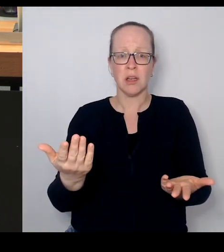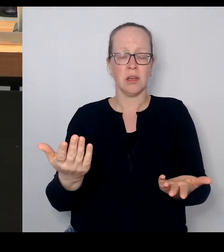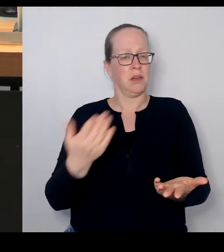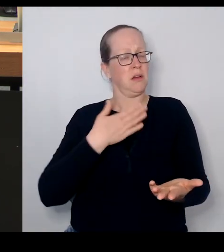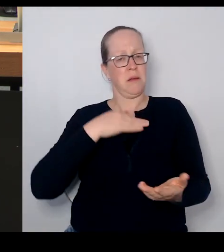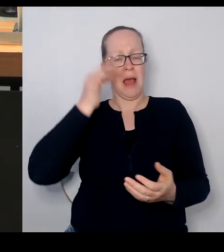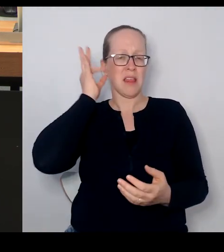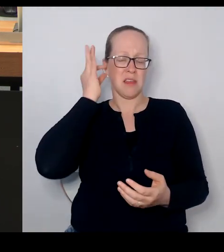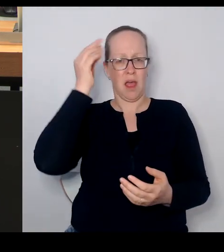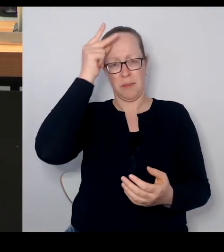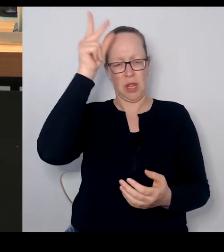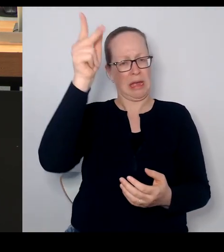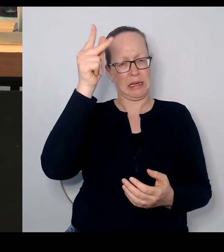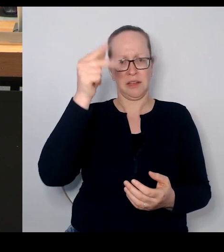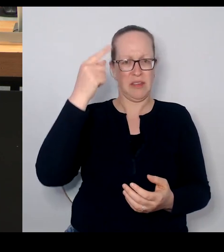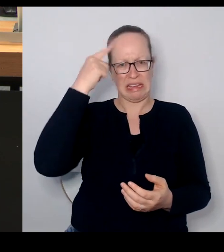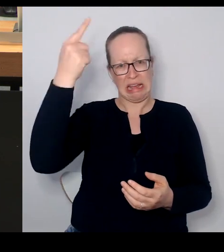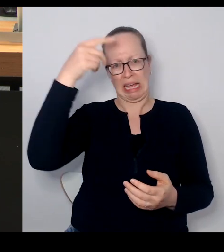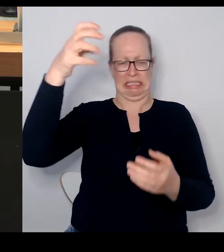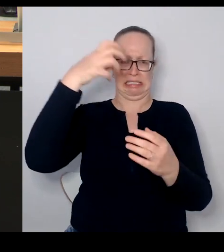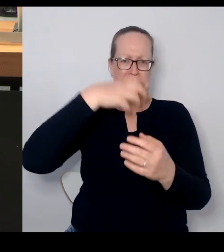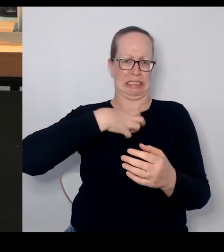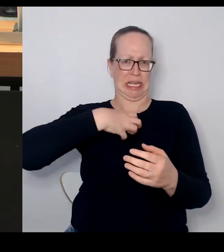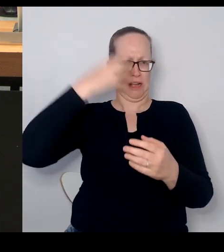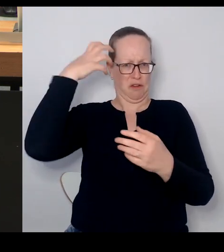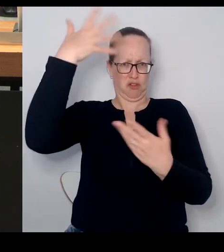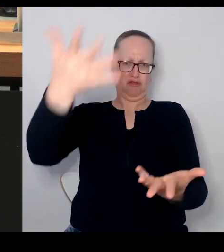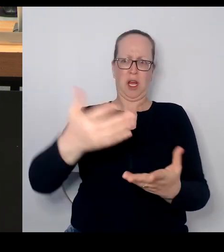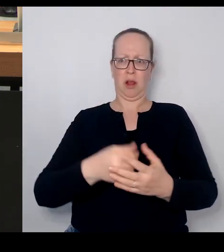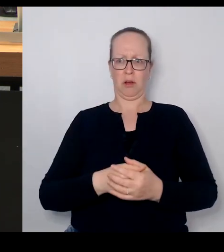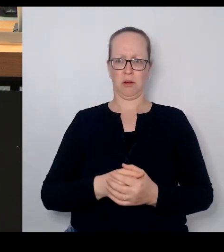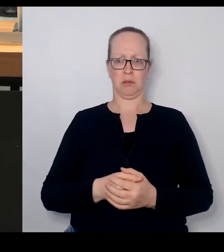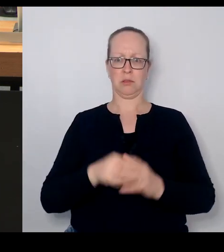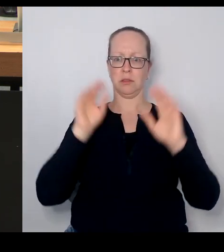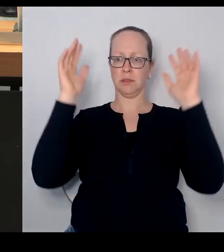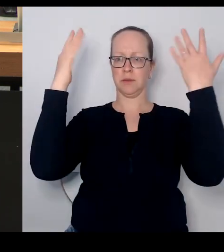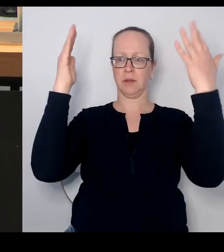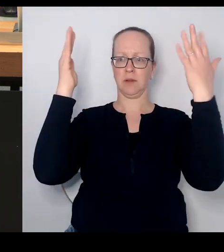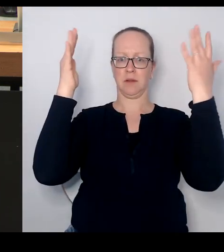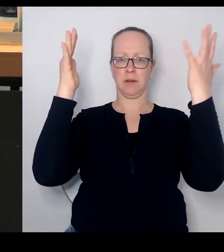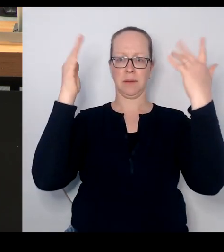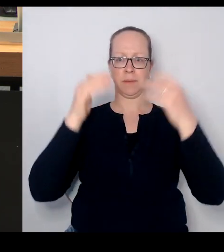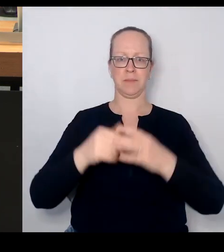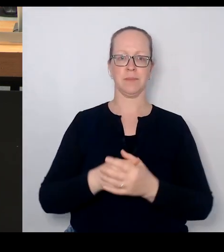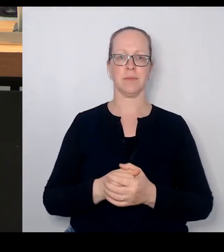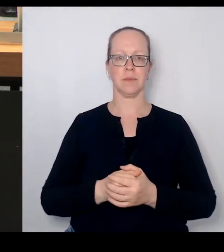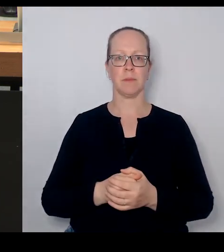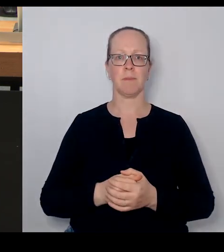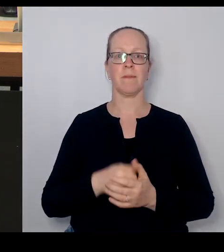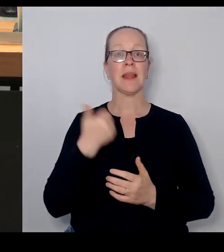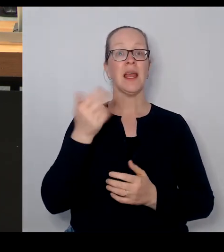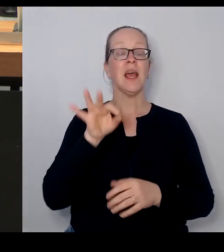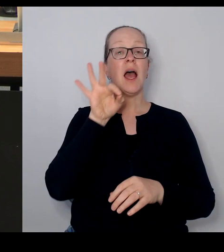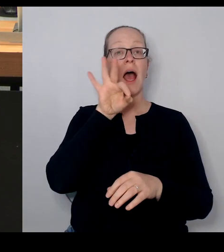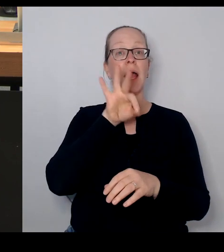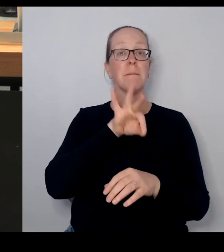Und um eine Wir haben ja einen einzigen sachlichen Punkt Auflauf aufgemacht. Warum wir nicht möglicherweise alles